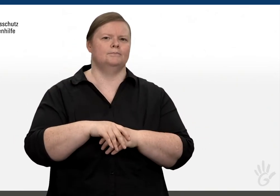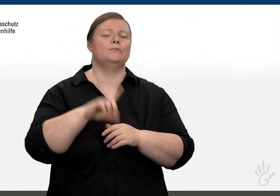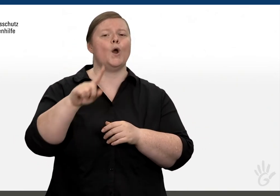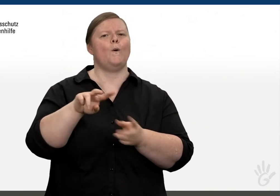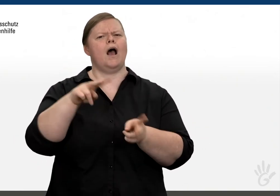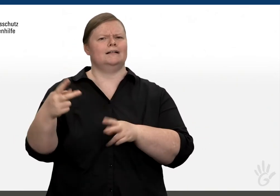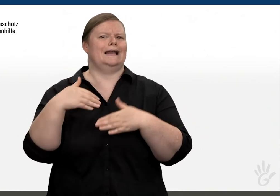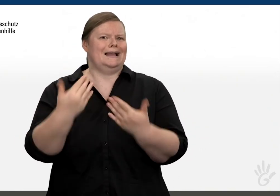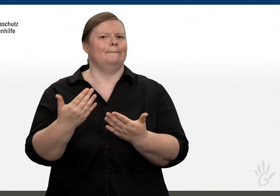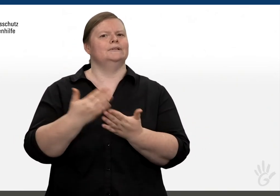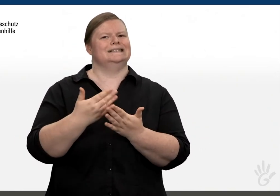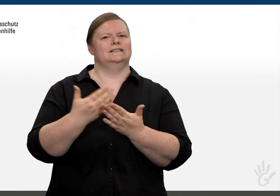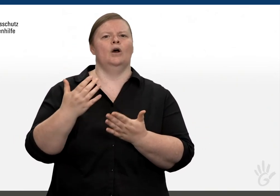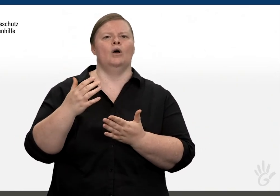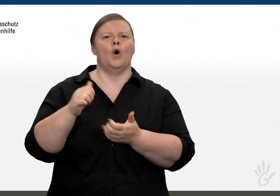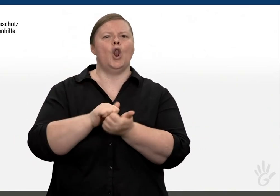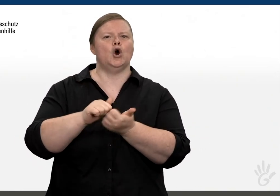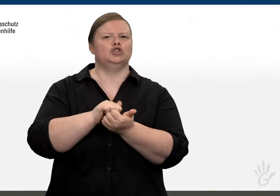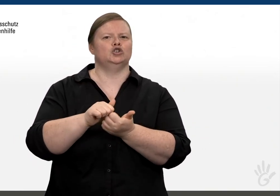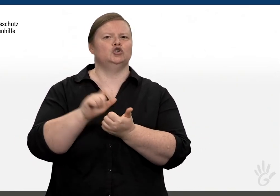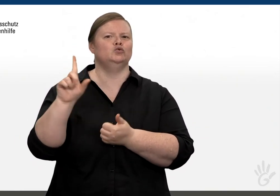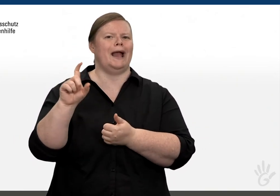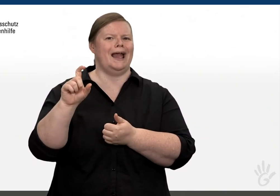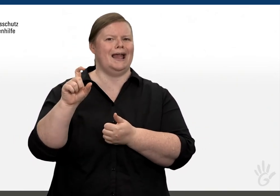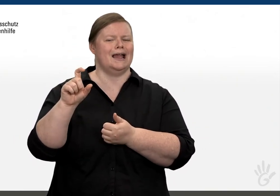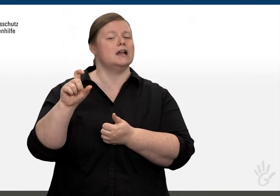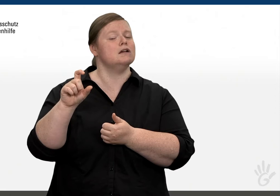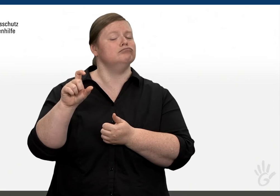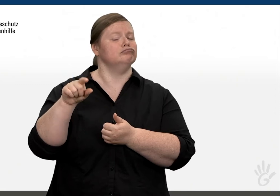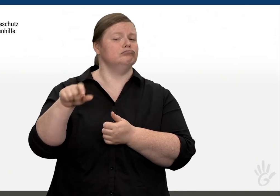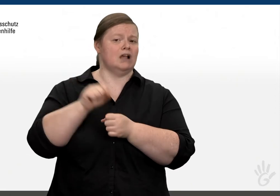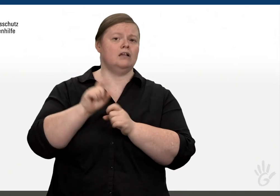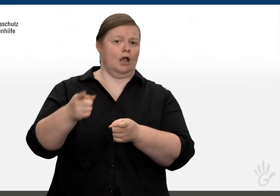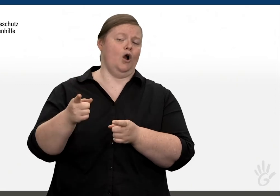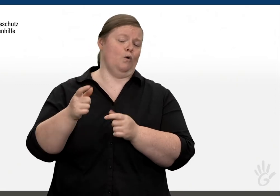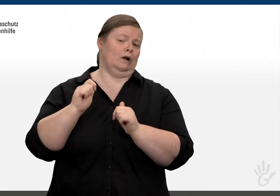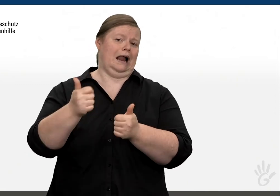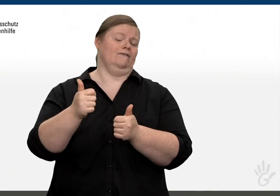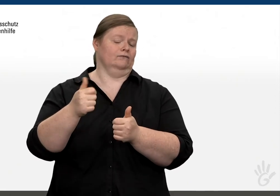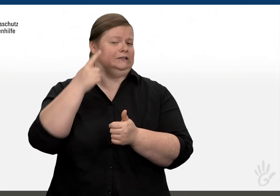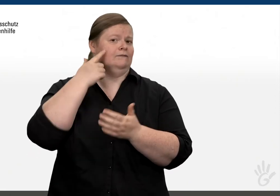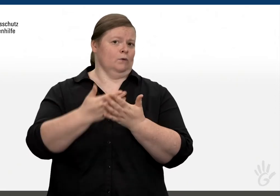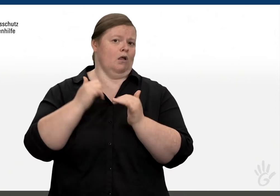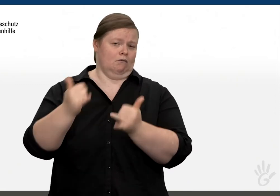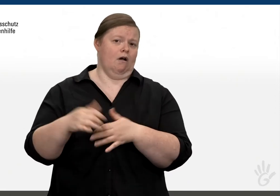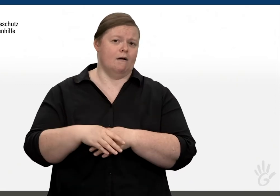Auch ein Löschspray kann immer hilfreich sein.